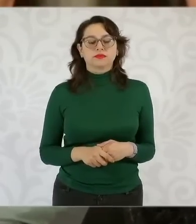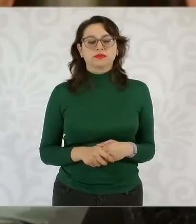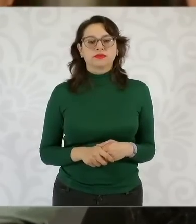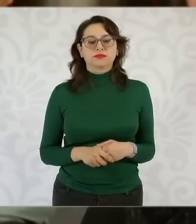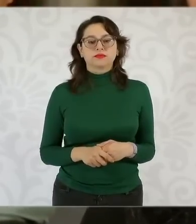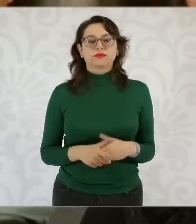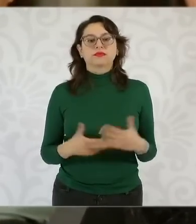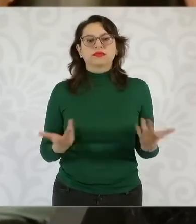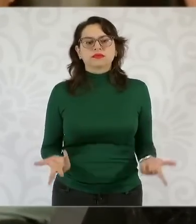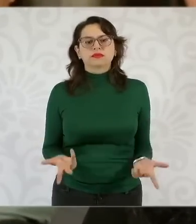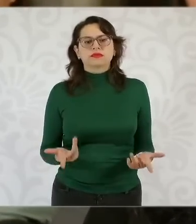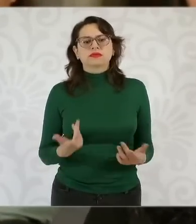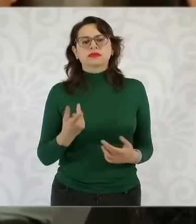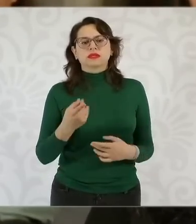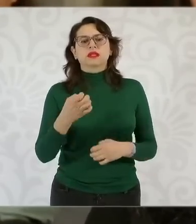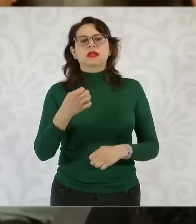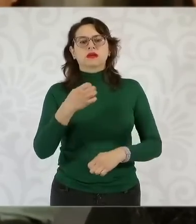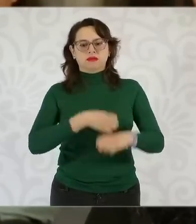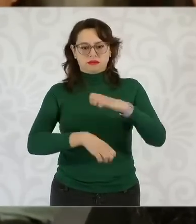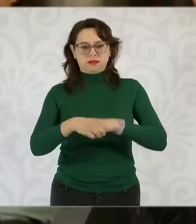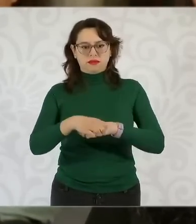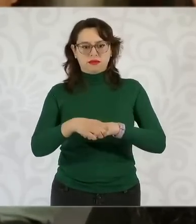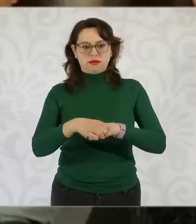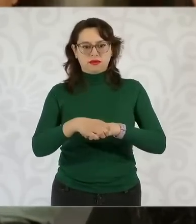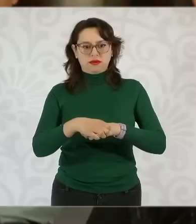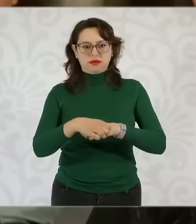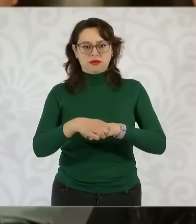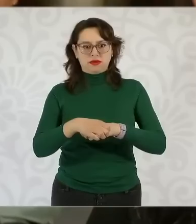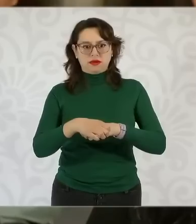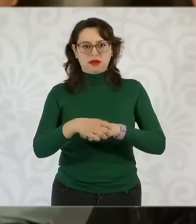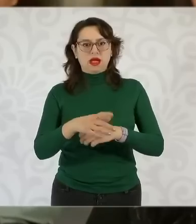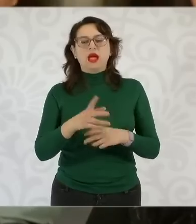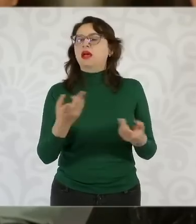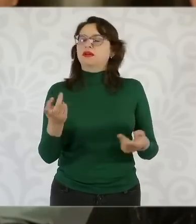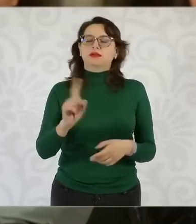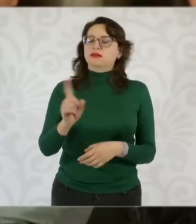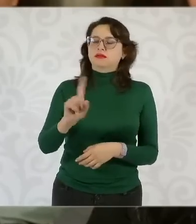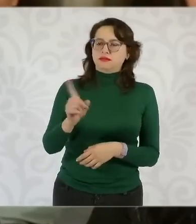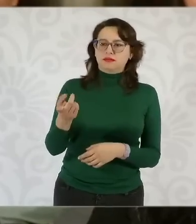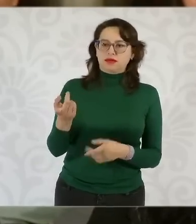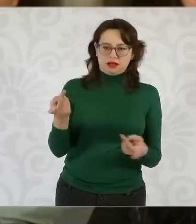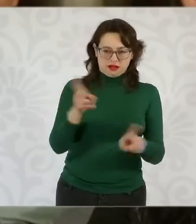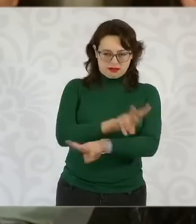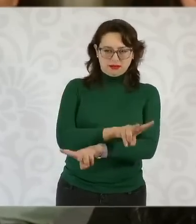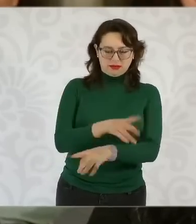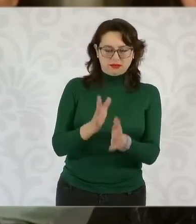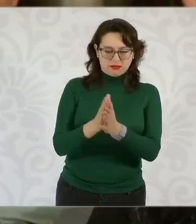negociaciones desp ahorita nos da entonces en detalle no para ver cómo se dio en especial con